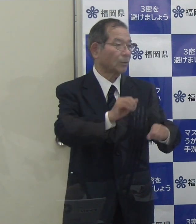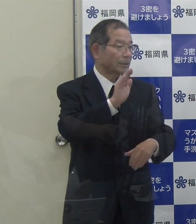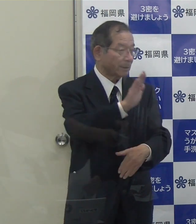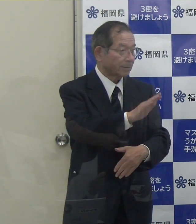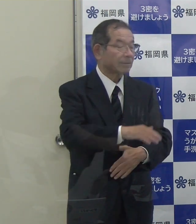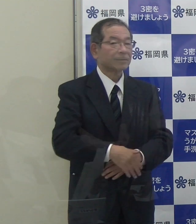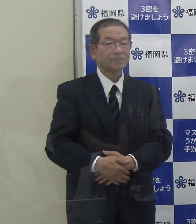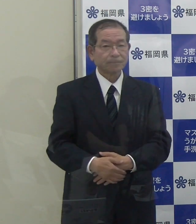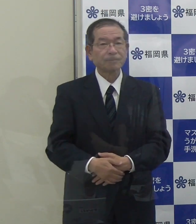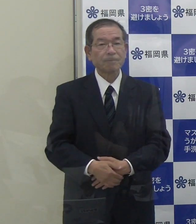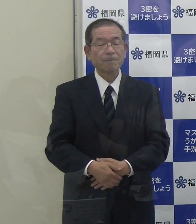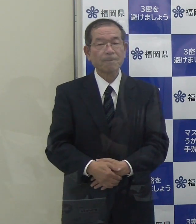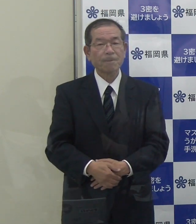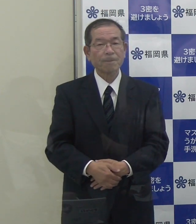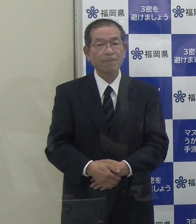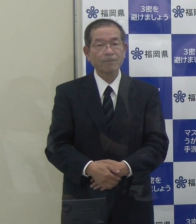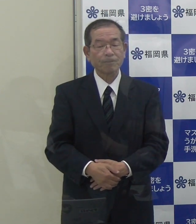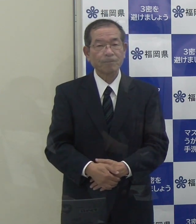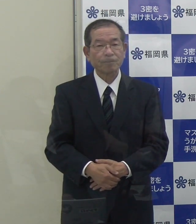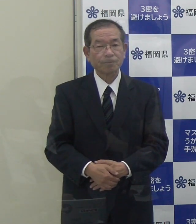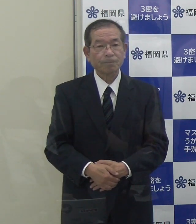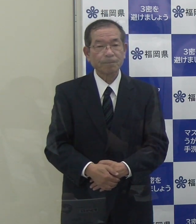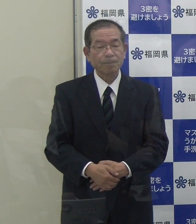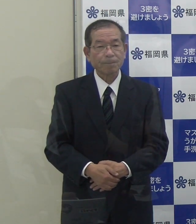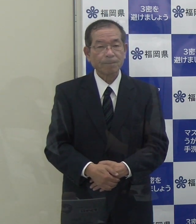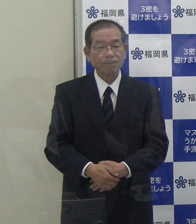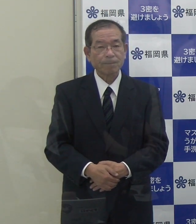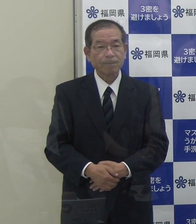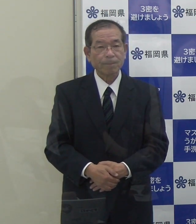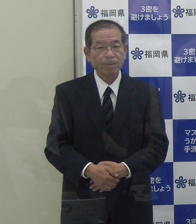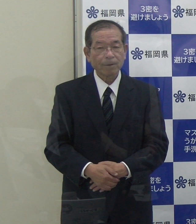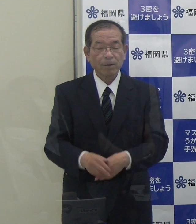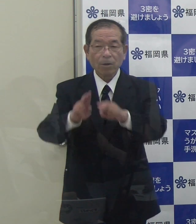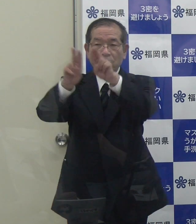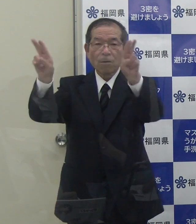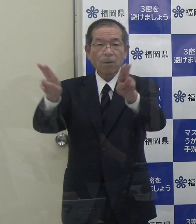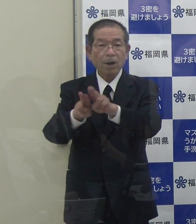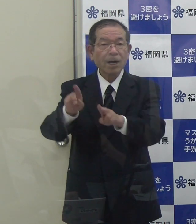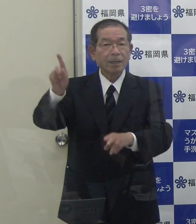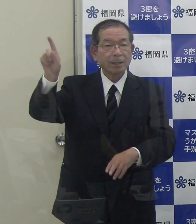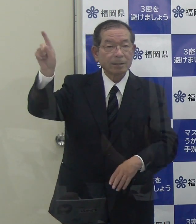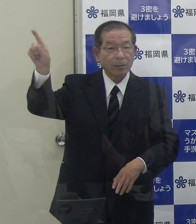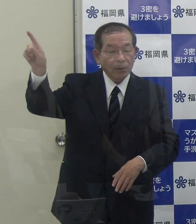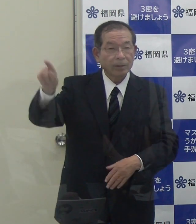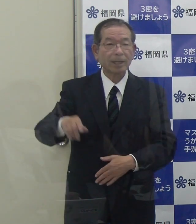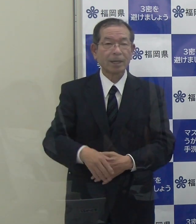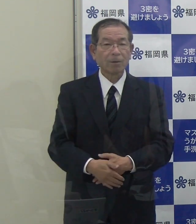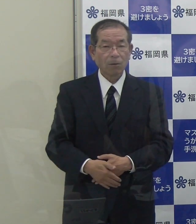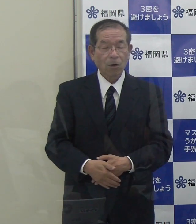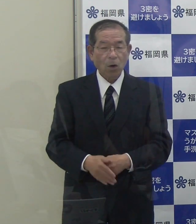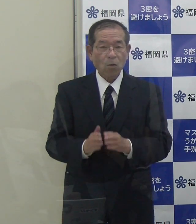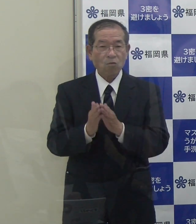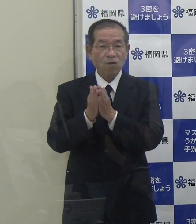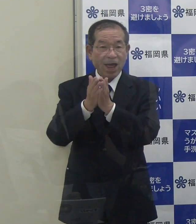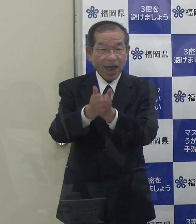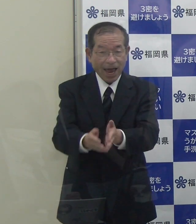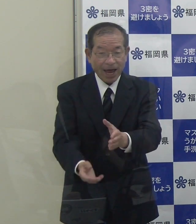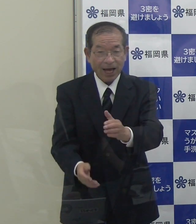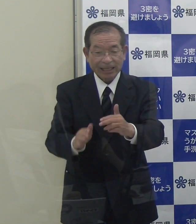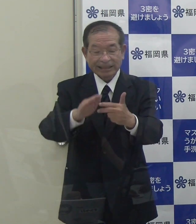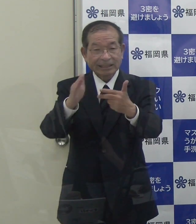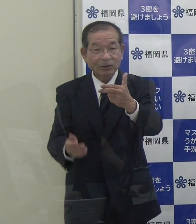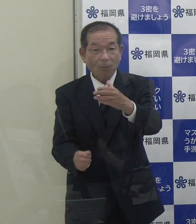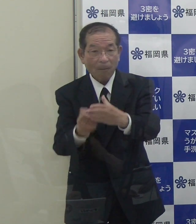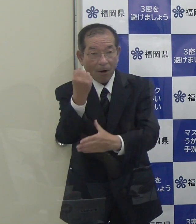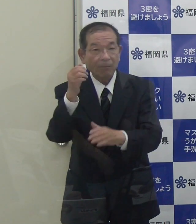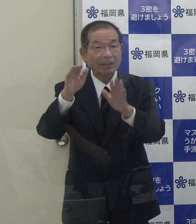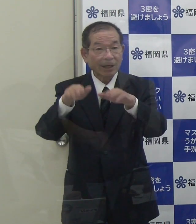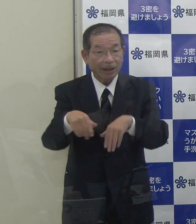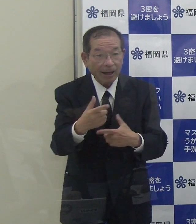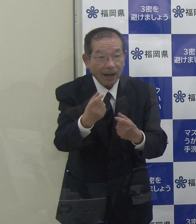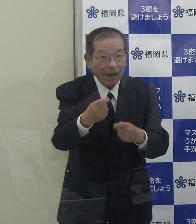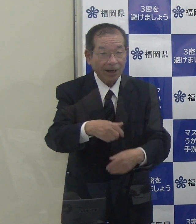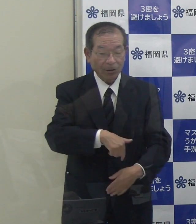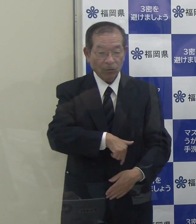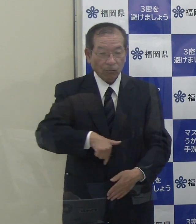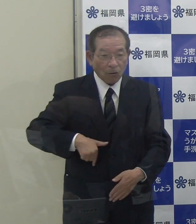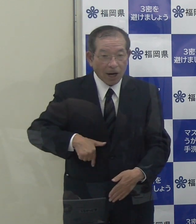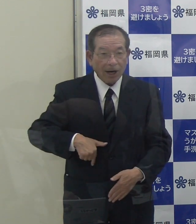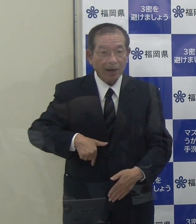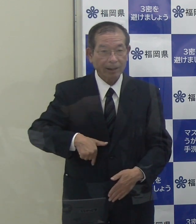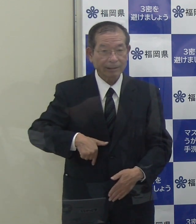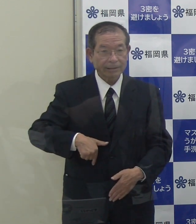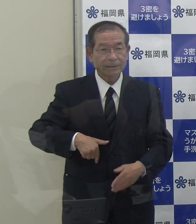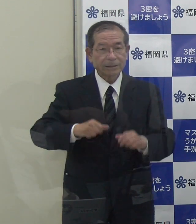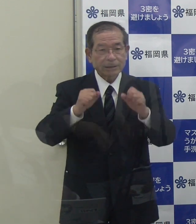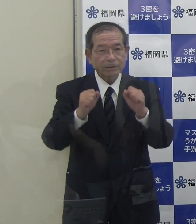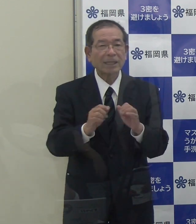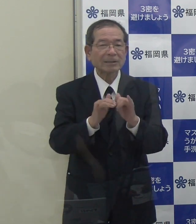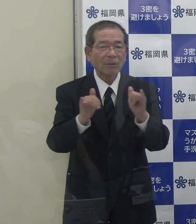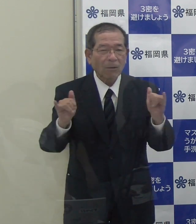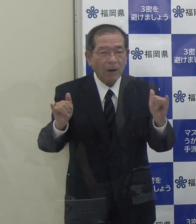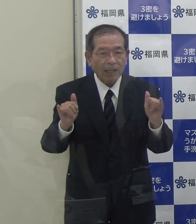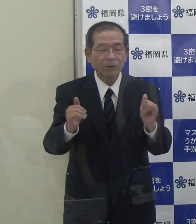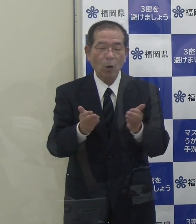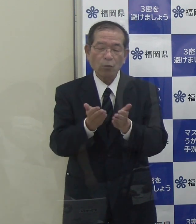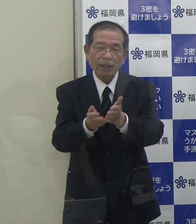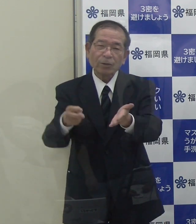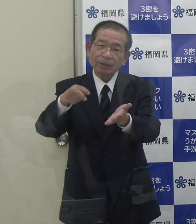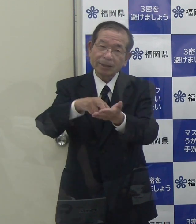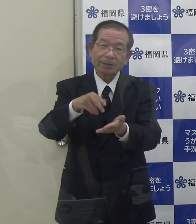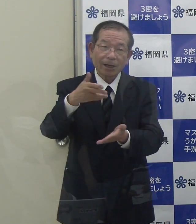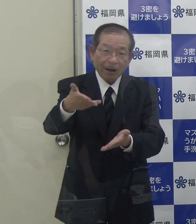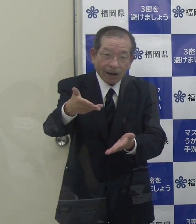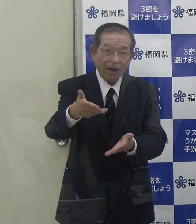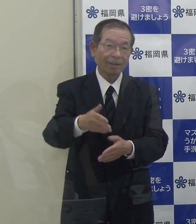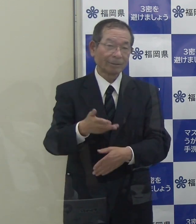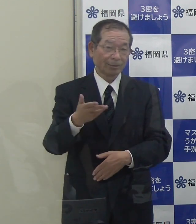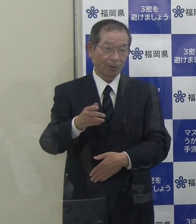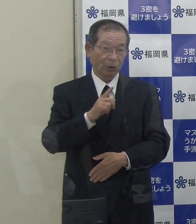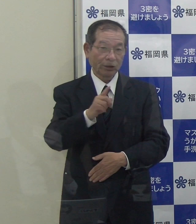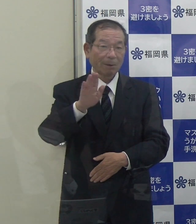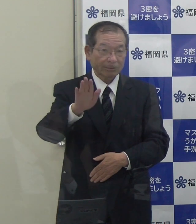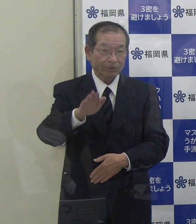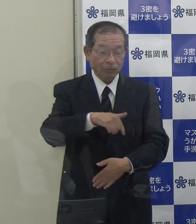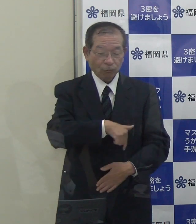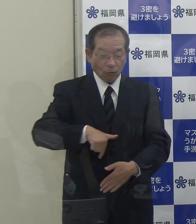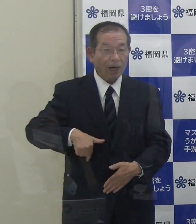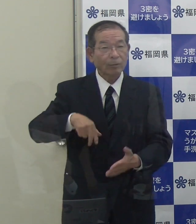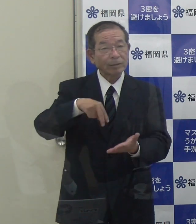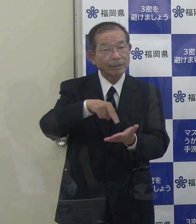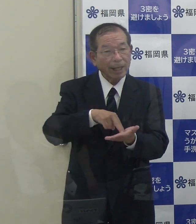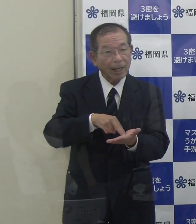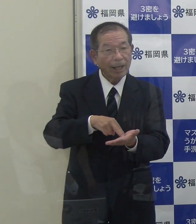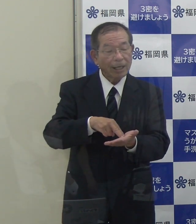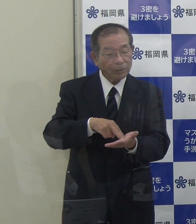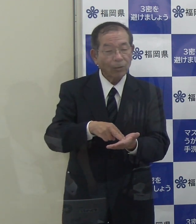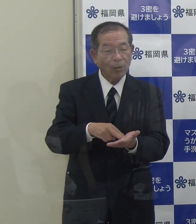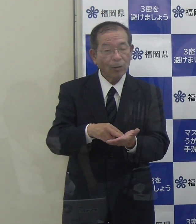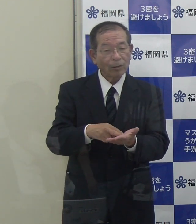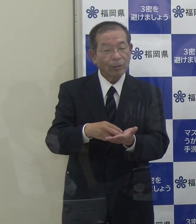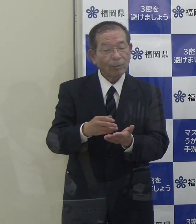（ＫＢＣ）北海道で船舶の事故が起きています。一部報道では、福岡県在住の方も乗っていたのではないかという話も出ていますが、福岡県として、把握されていることはありますか。